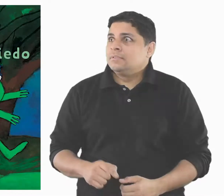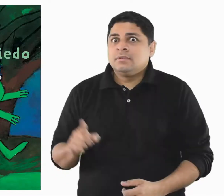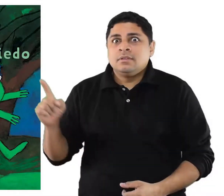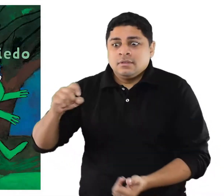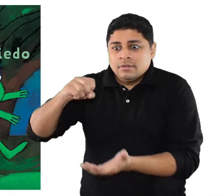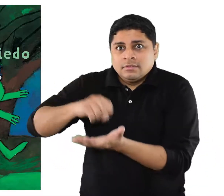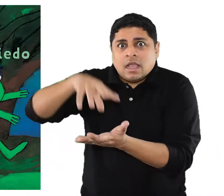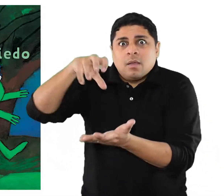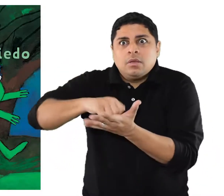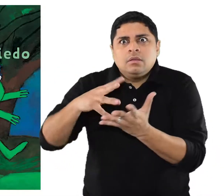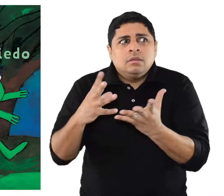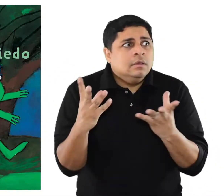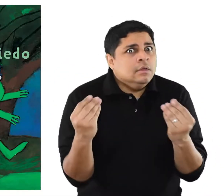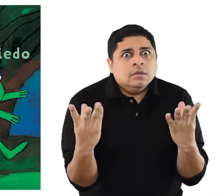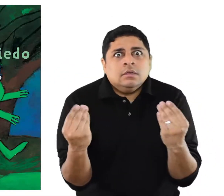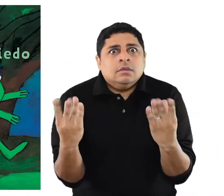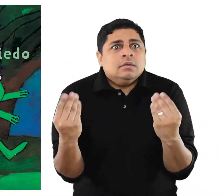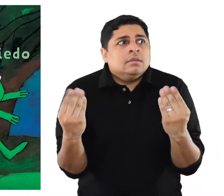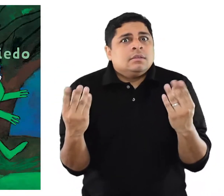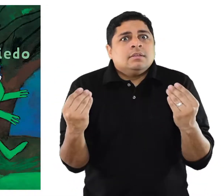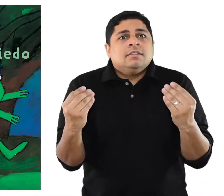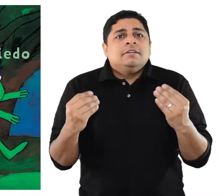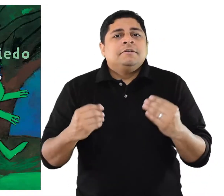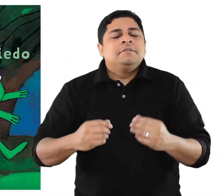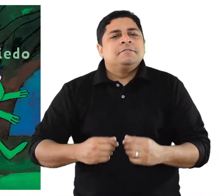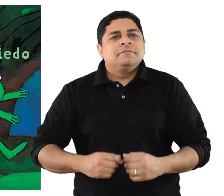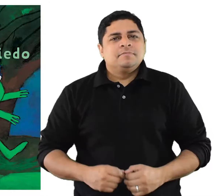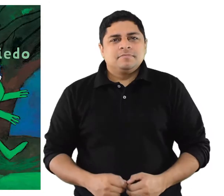El Sapo Tiene Miedo